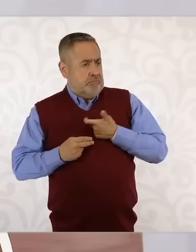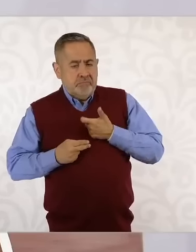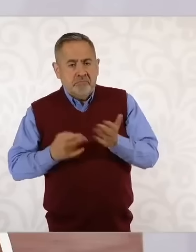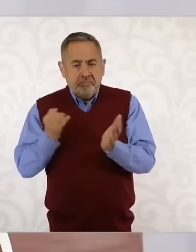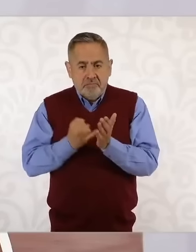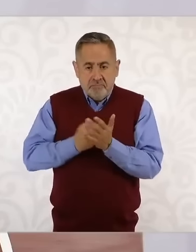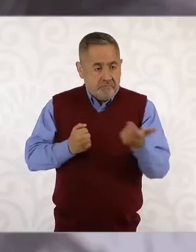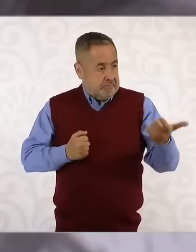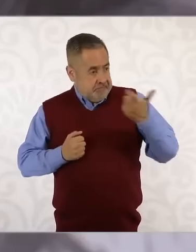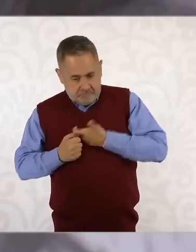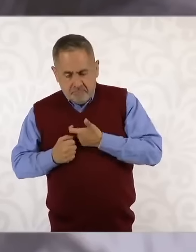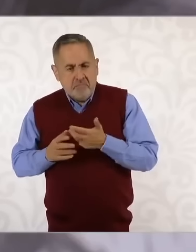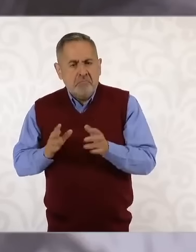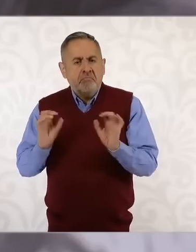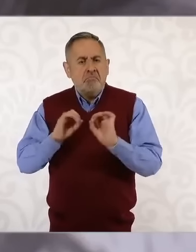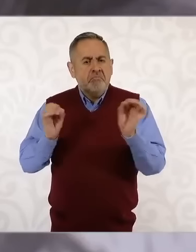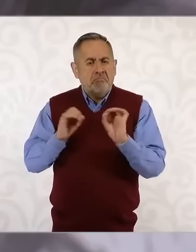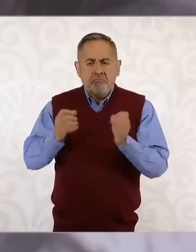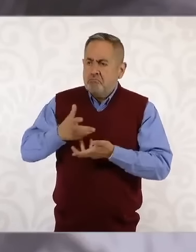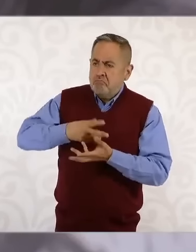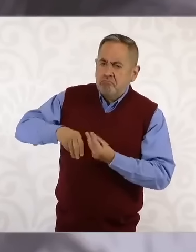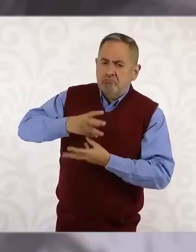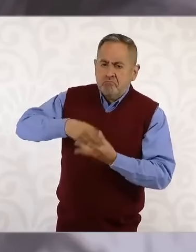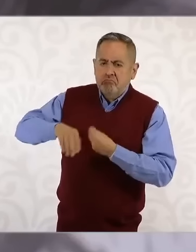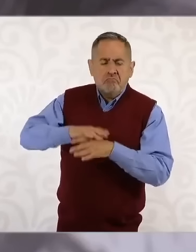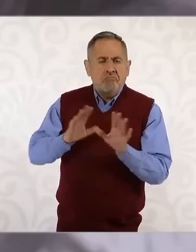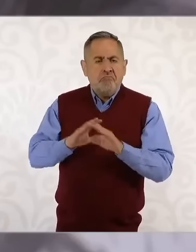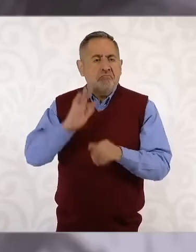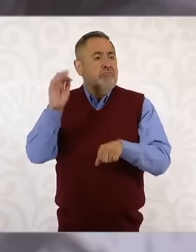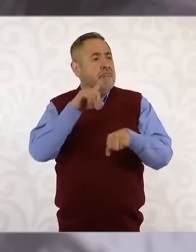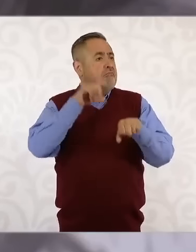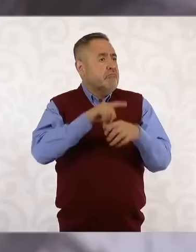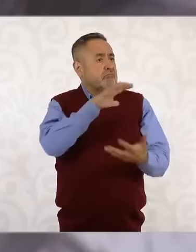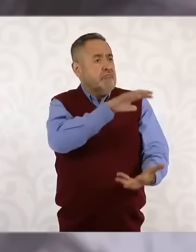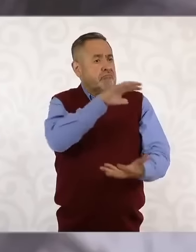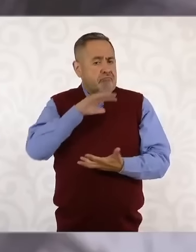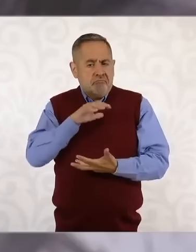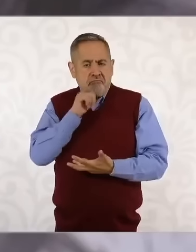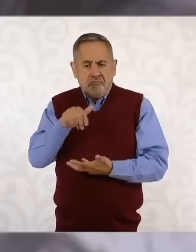del del presupuesto público de la federación como tal y que tiene mecanismos de financiamiento que